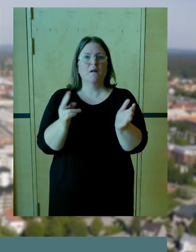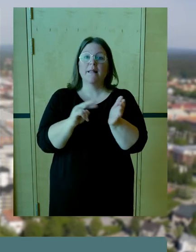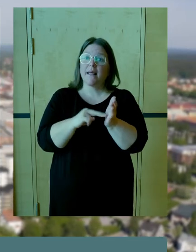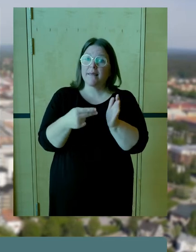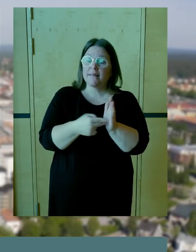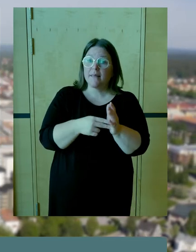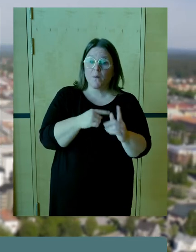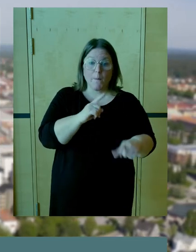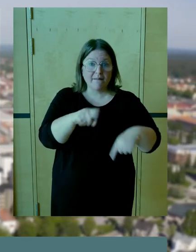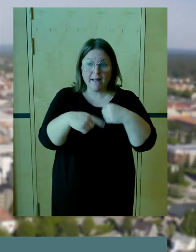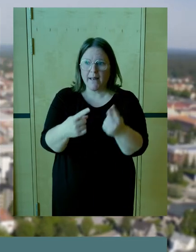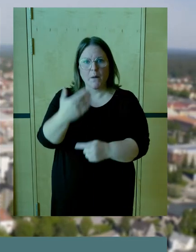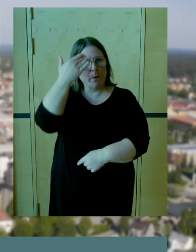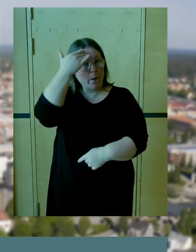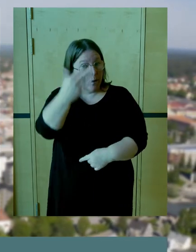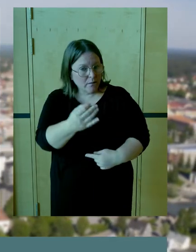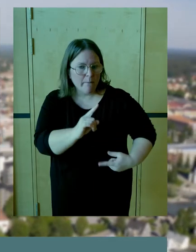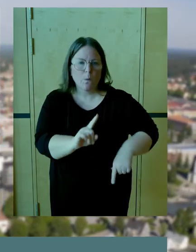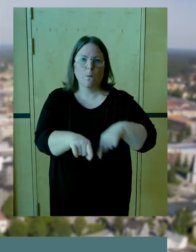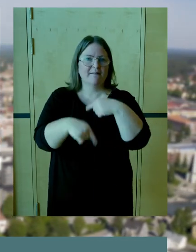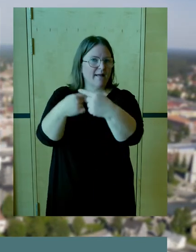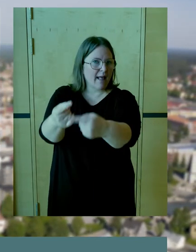Kunskapsutveckling som föredömlig